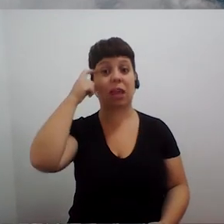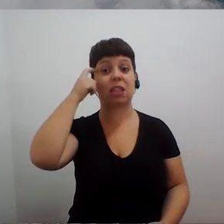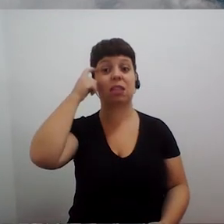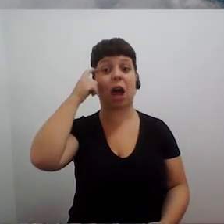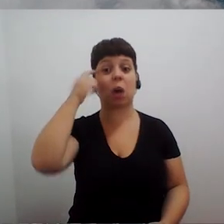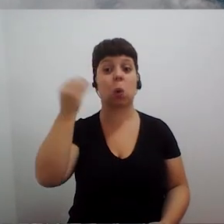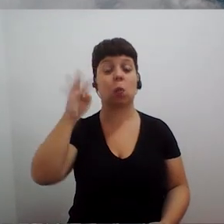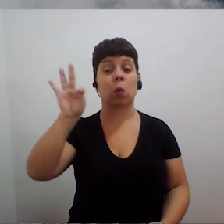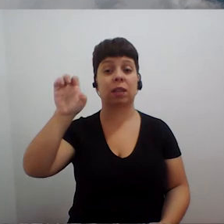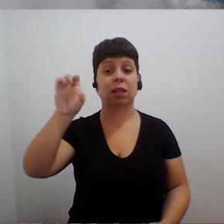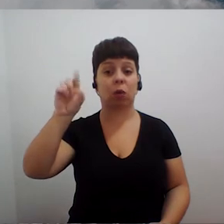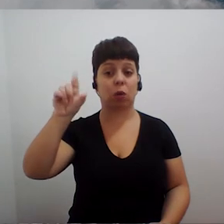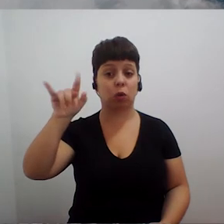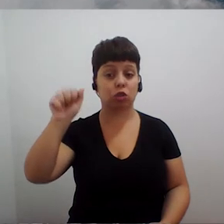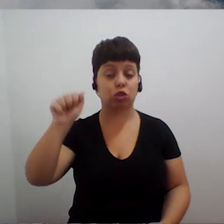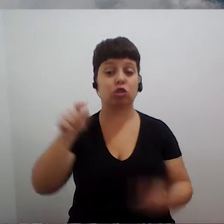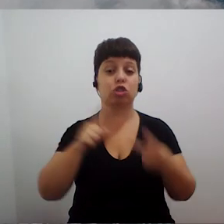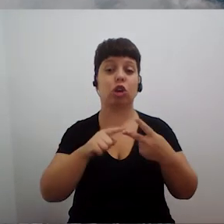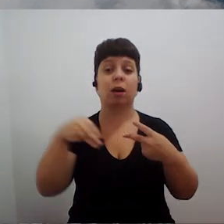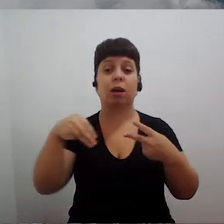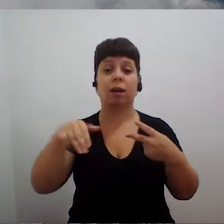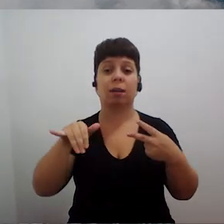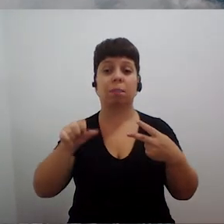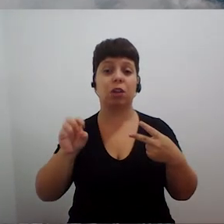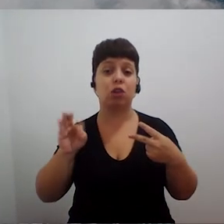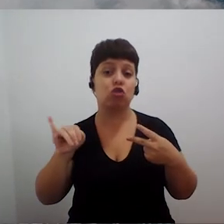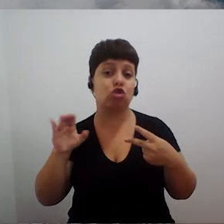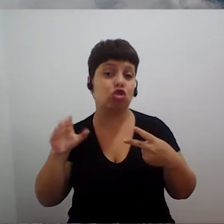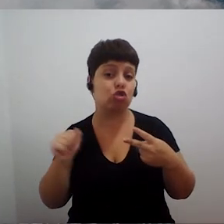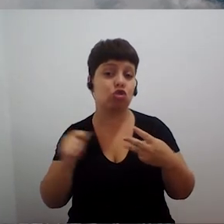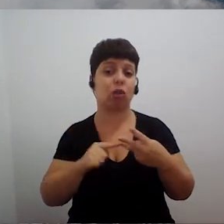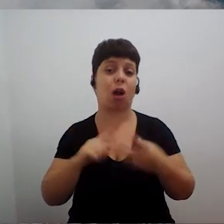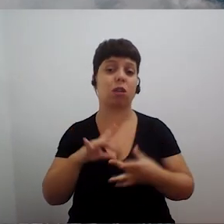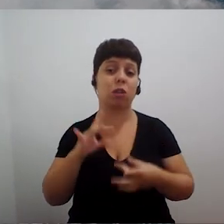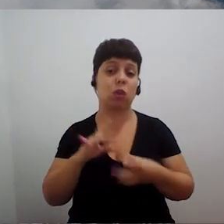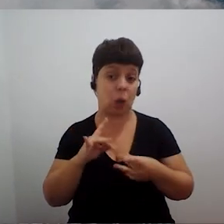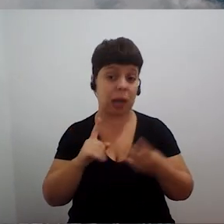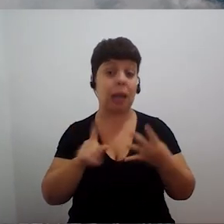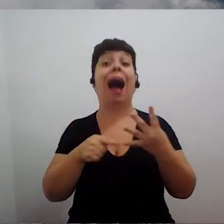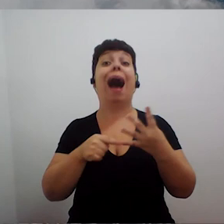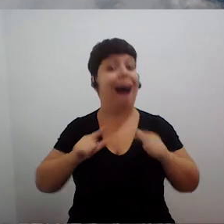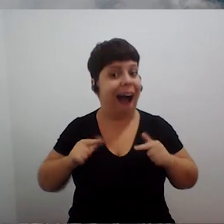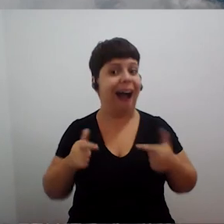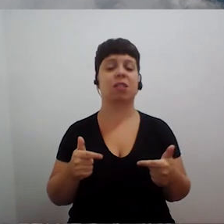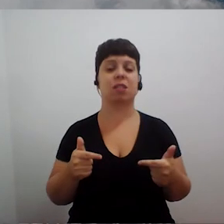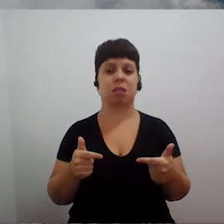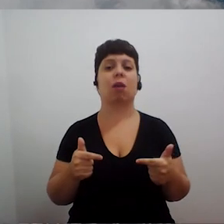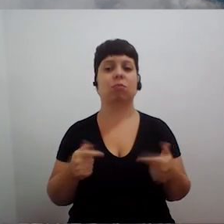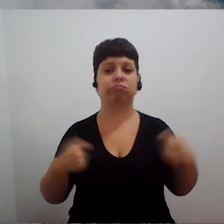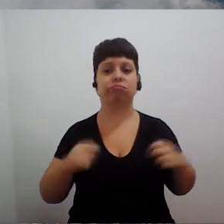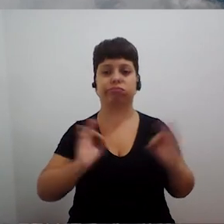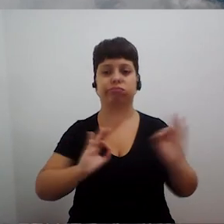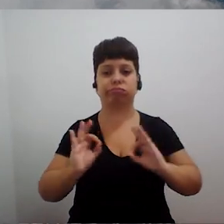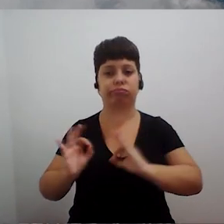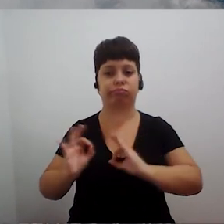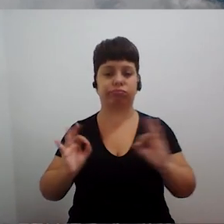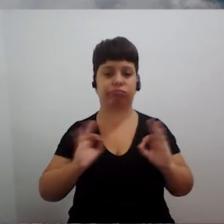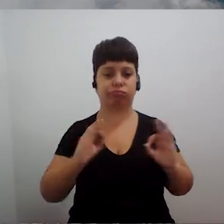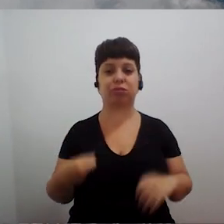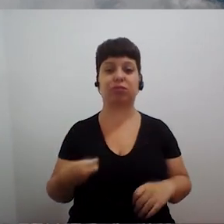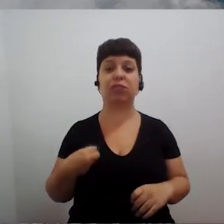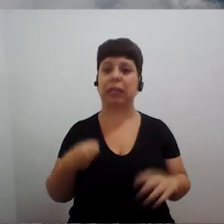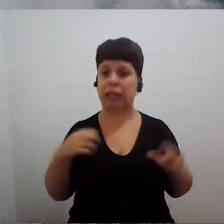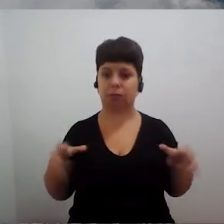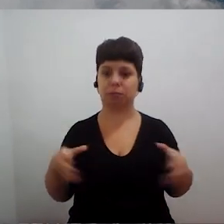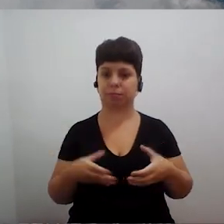pensar teológico, na mística, na espiritualidade e na ação no modo de organizar a vida comunitária